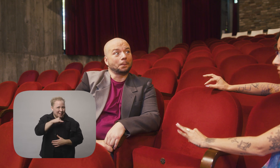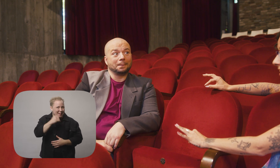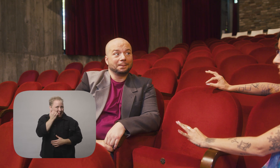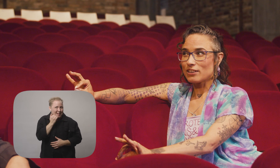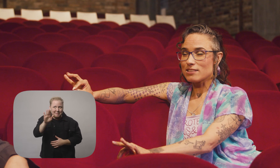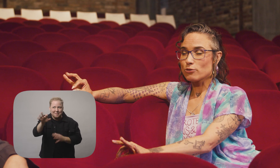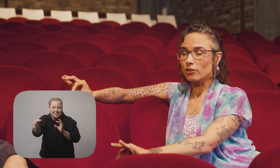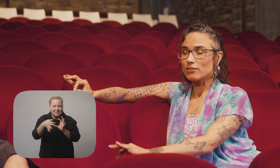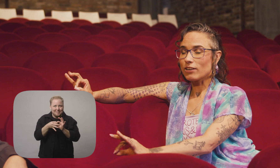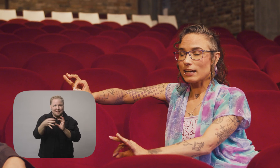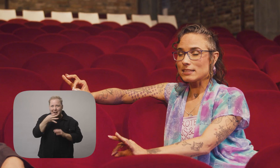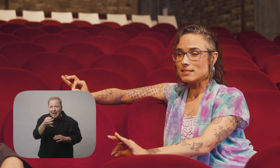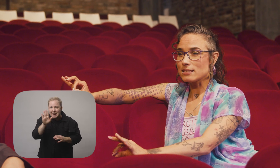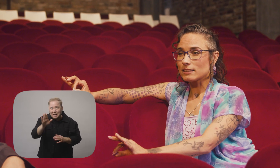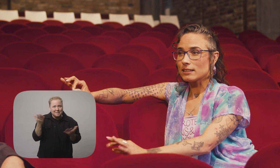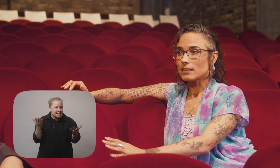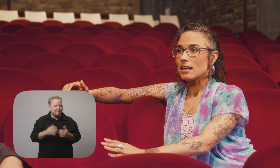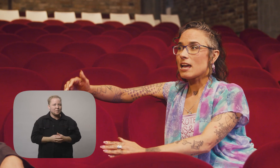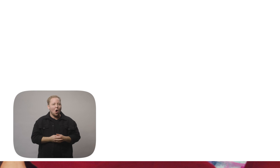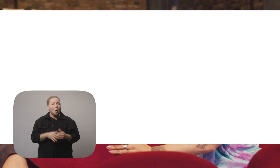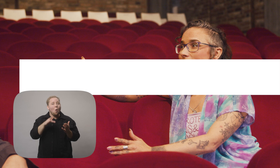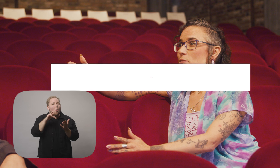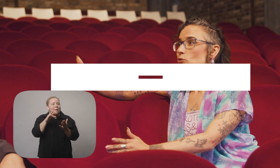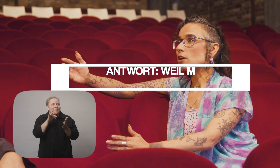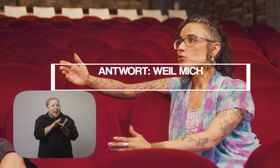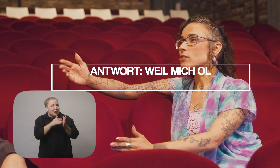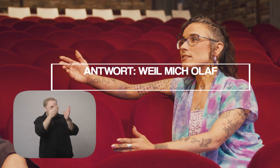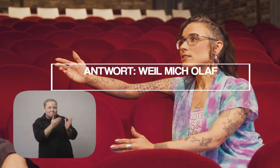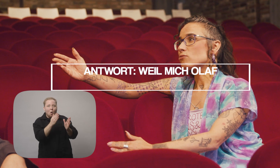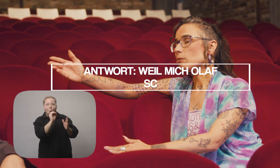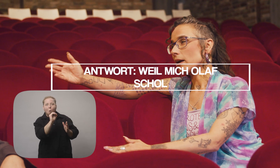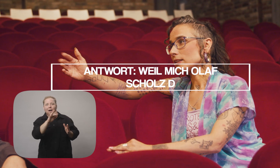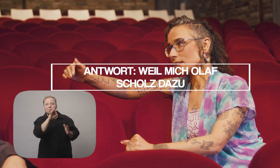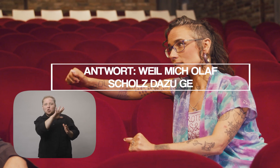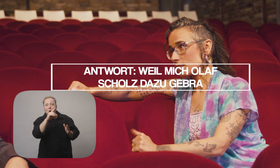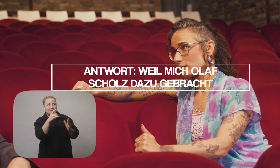auf deine dazugehörige Frage ist: Weil mich Olaf Scholz dazu gebracht hat.